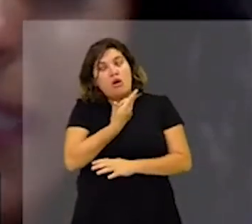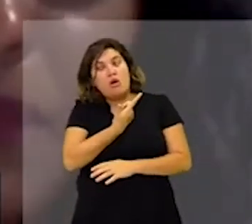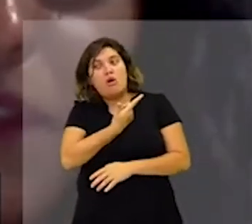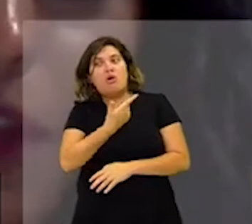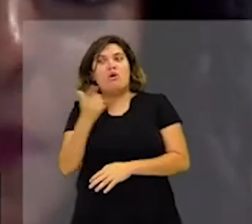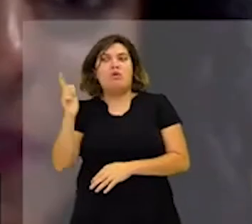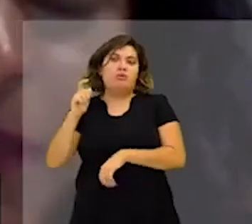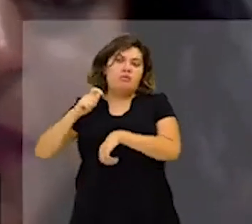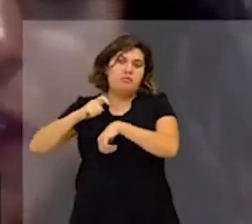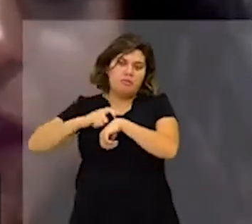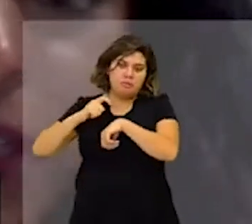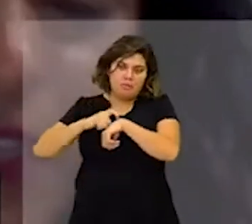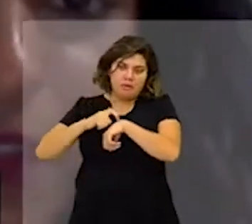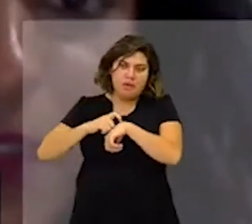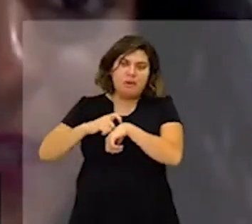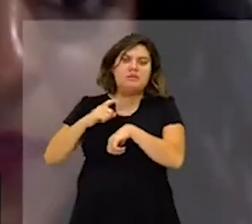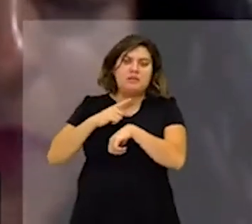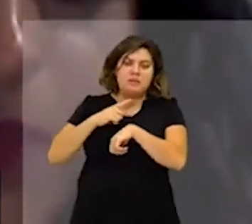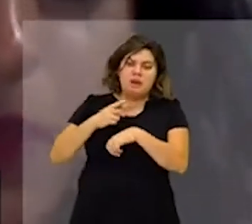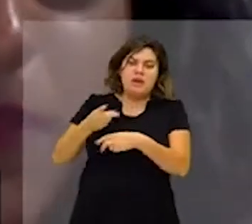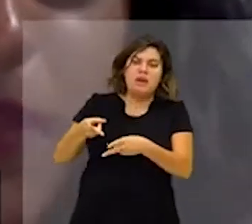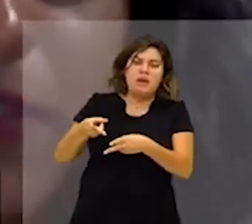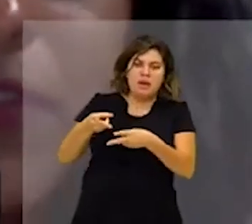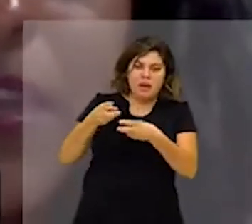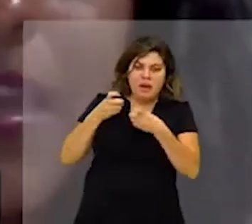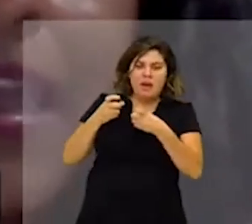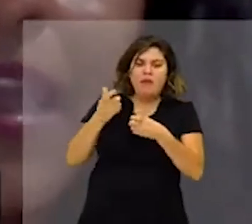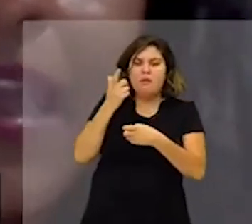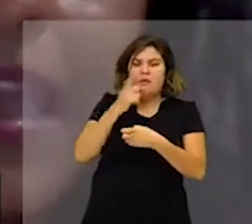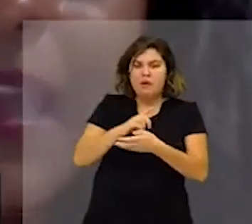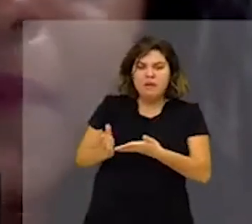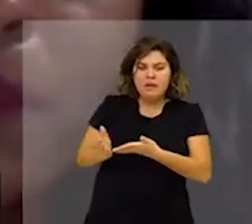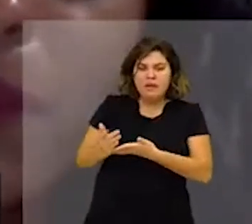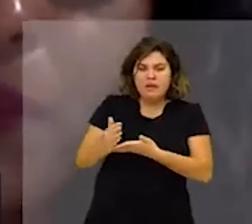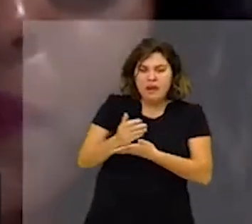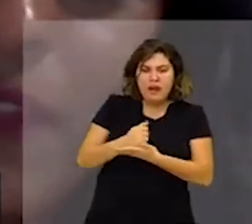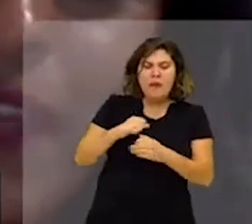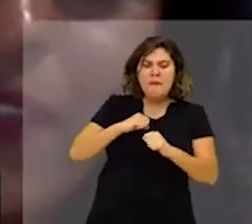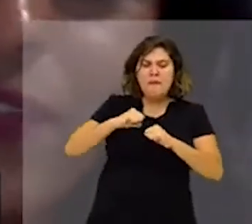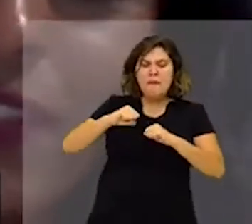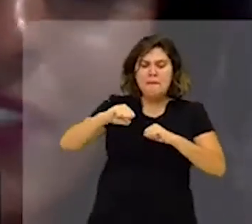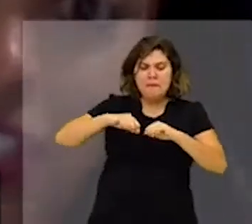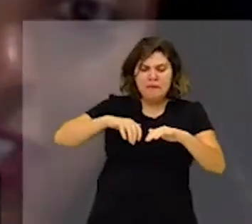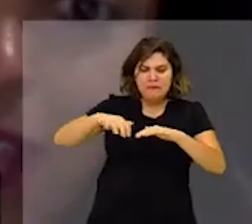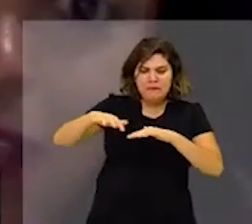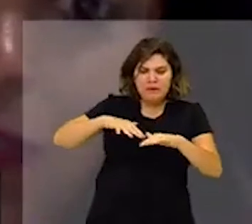e também foi percebido e foi ou é comprado pelos movimentos é muito no processo a gente